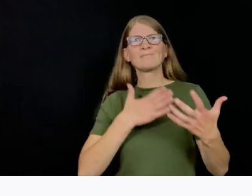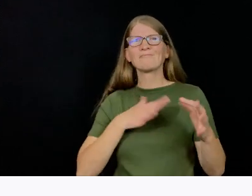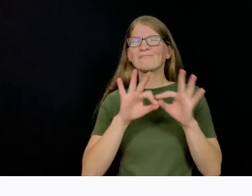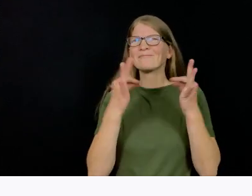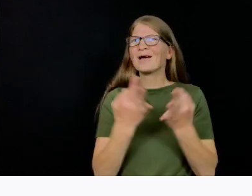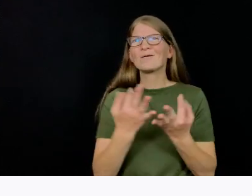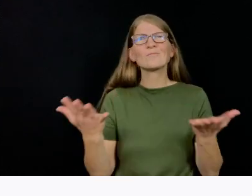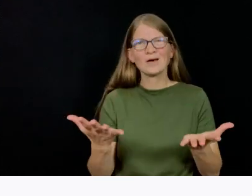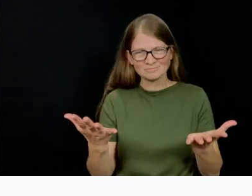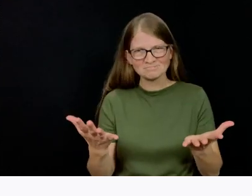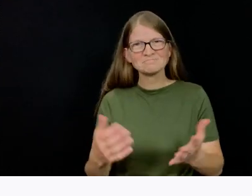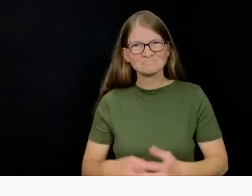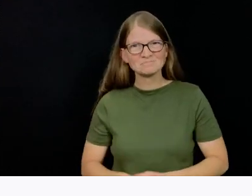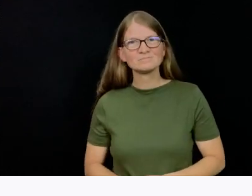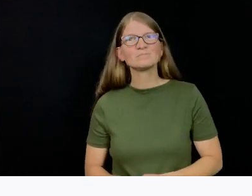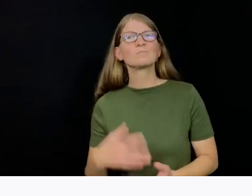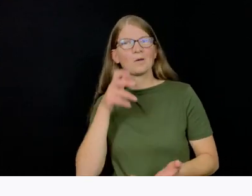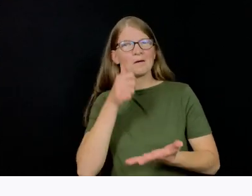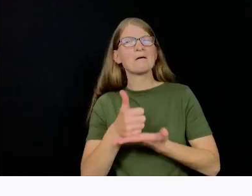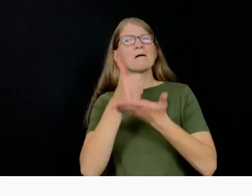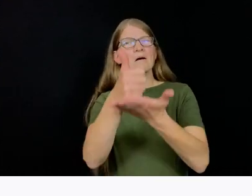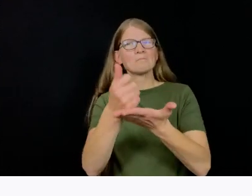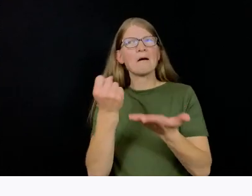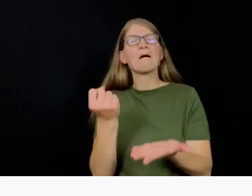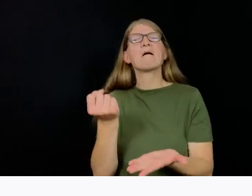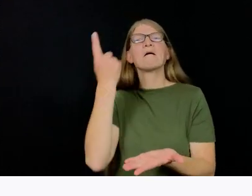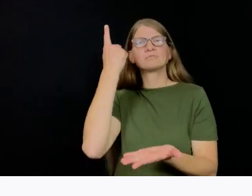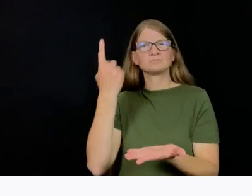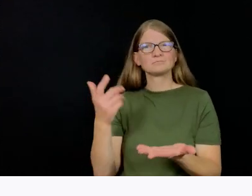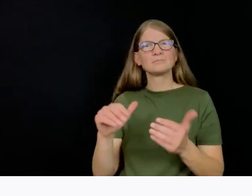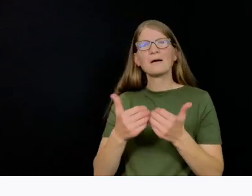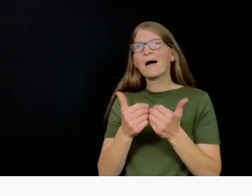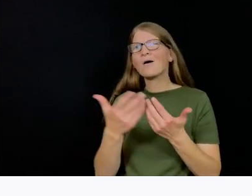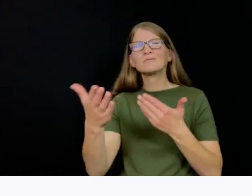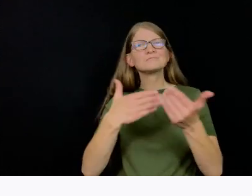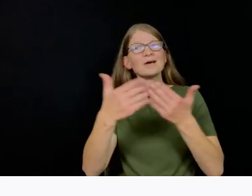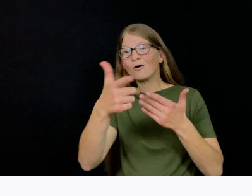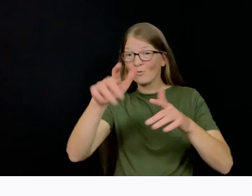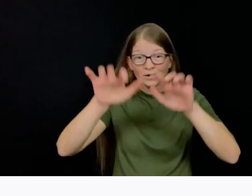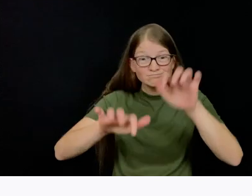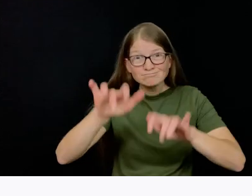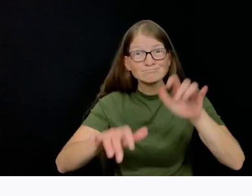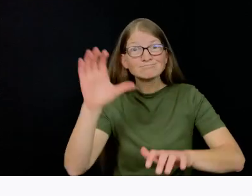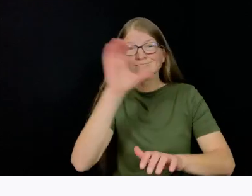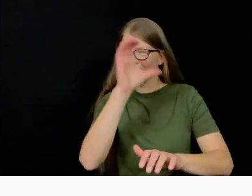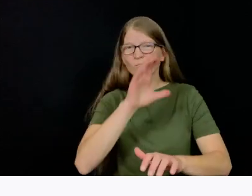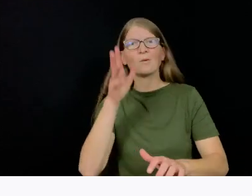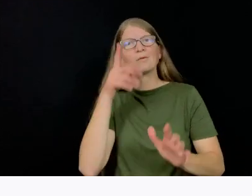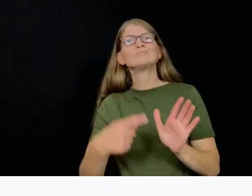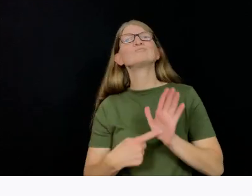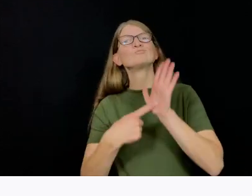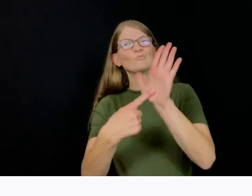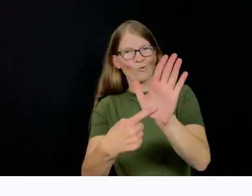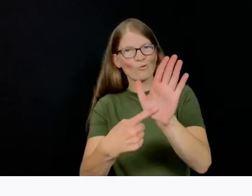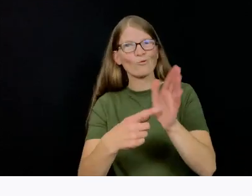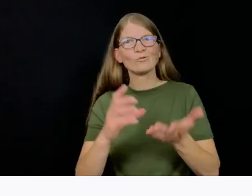ويمكننا أن نساعدكم في الحصول على المعلومات التي تريدونها بغضّ النظر عن كيفية البحث سواءً كنتم تستخدمون سؤلاً نصيًا أو صوتكم